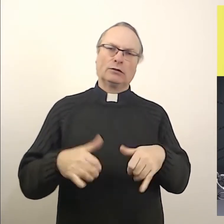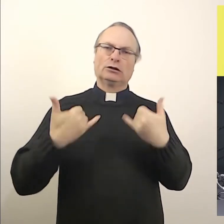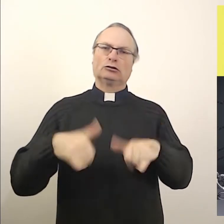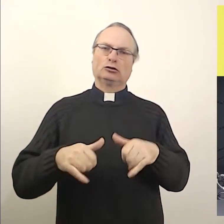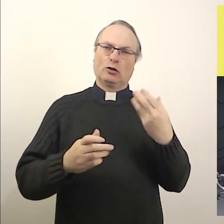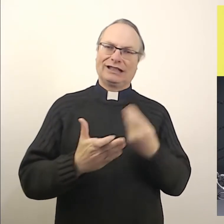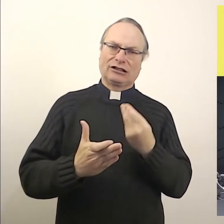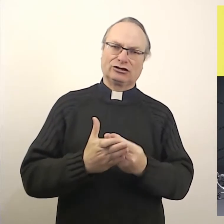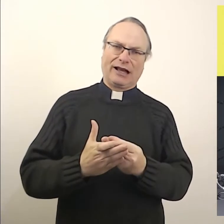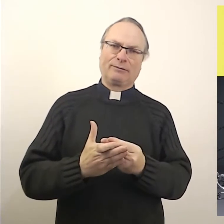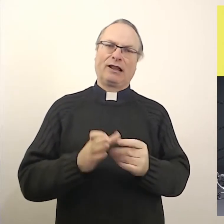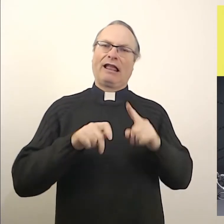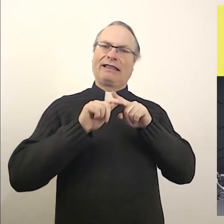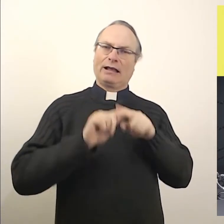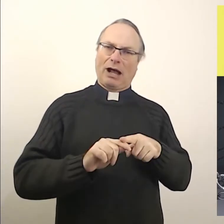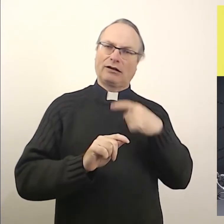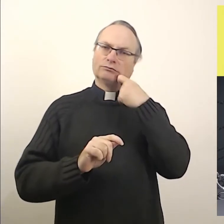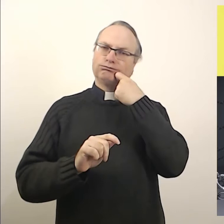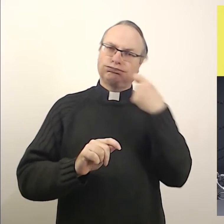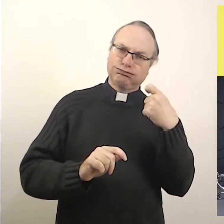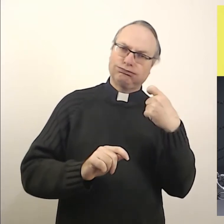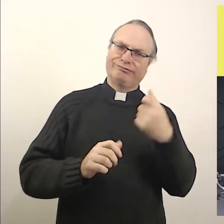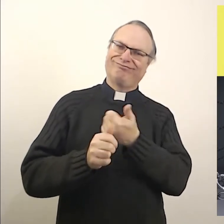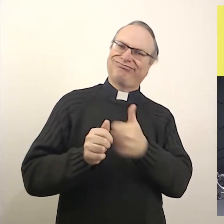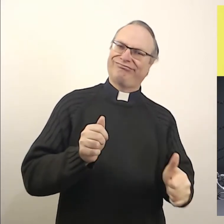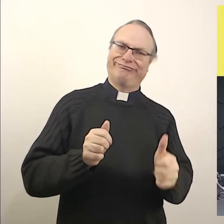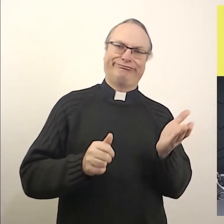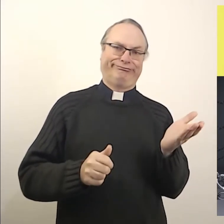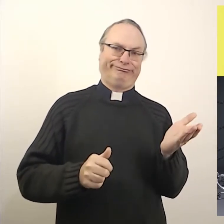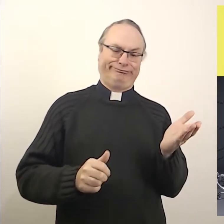jeux d'argent, et dépendances de toutes sortes.